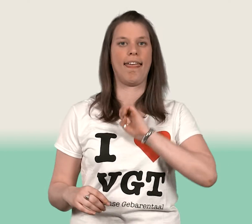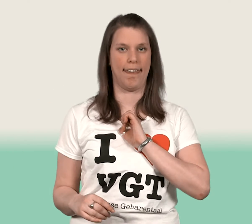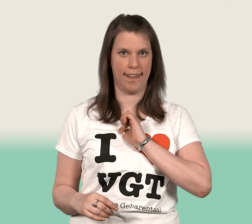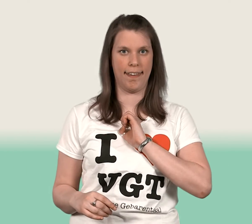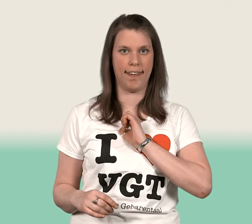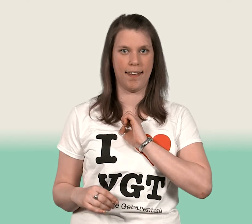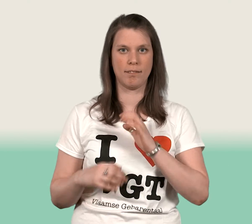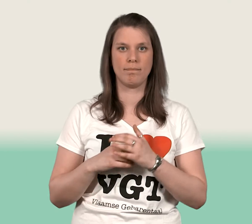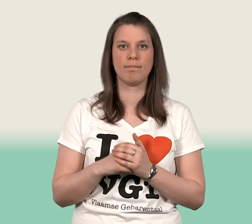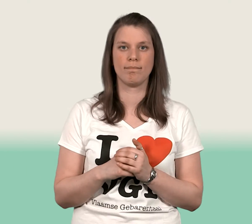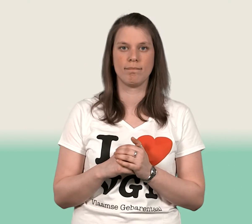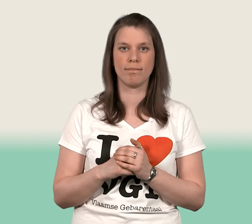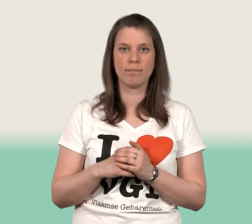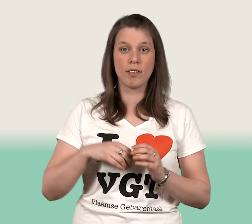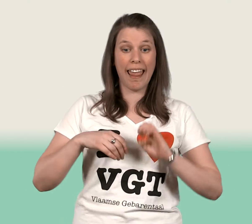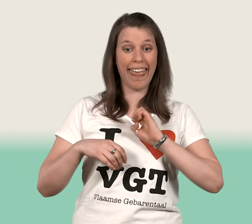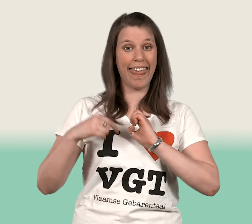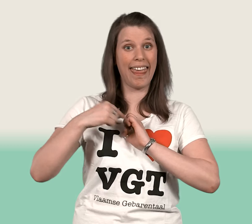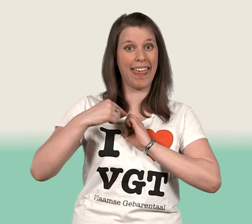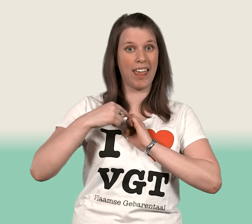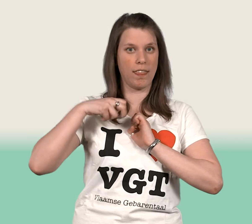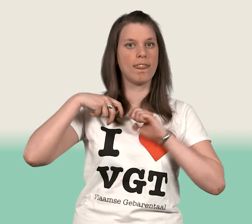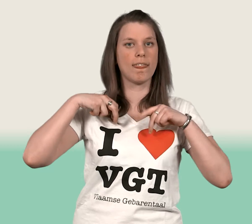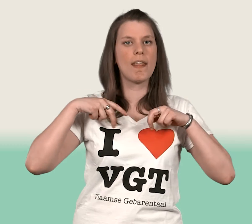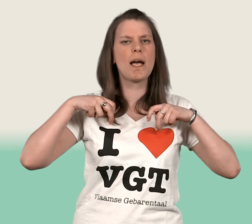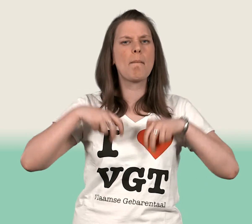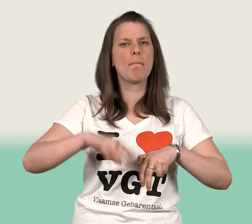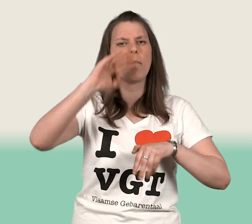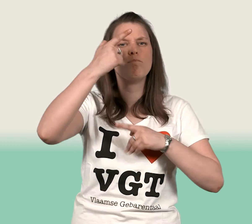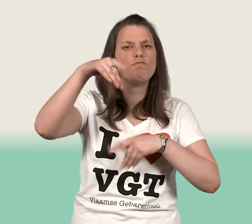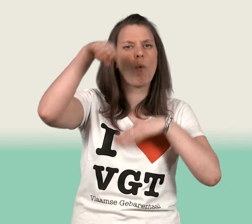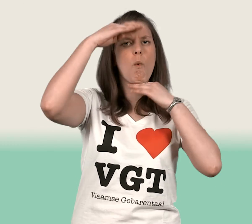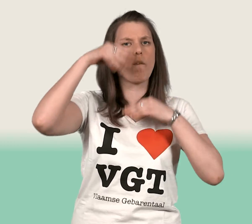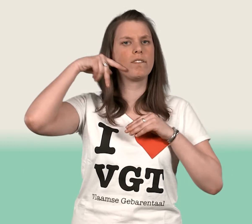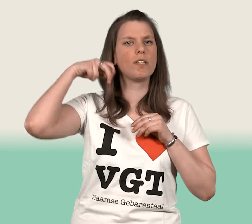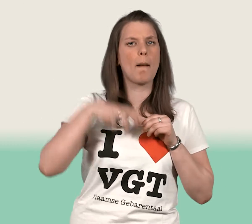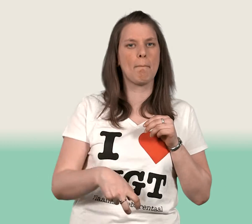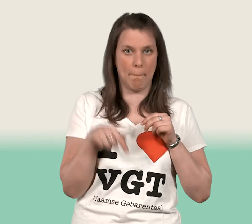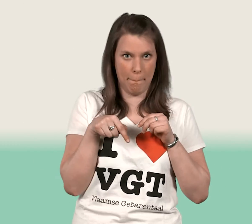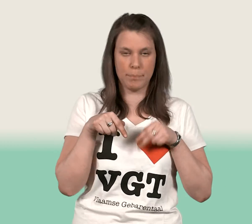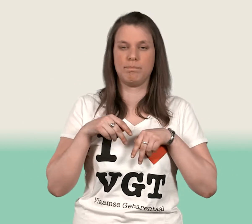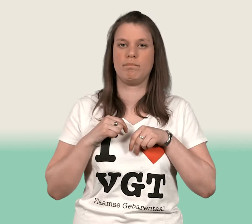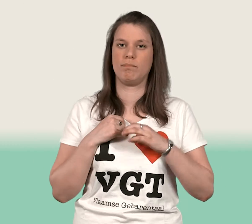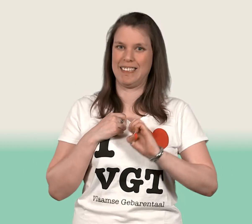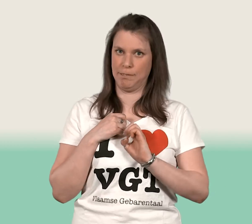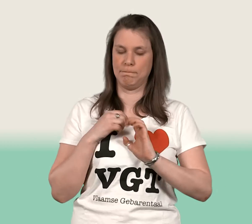Tenslotte uitgang E boven op de grote tap aan de inkomhal.